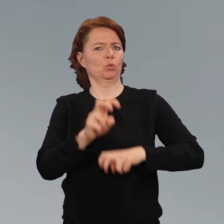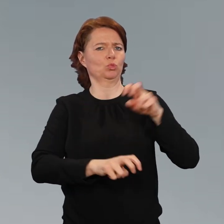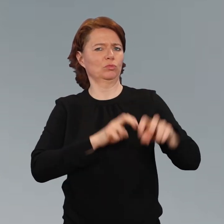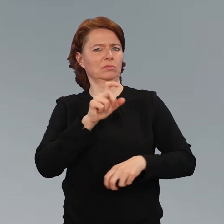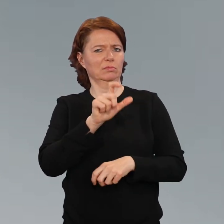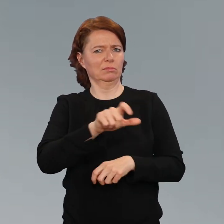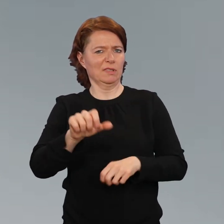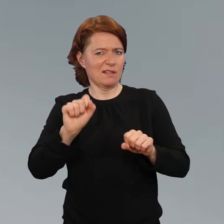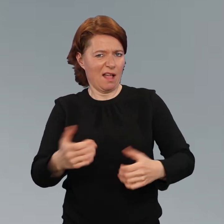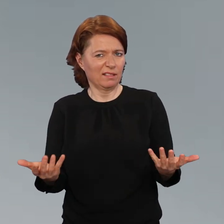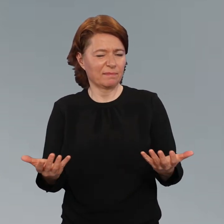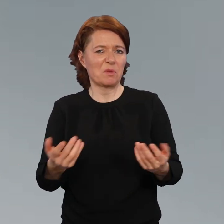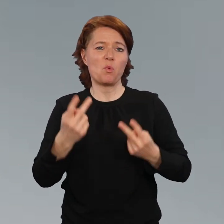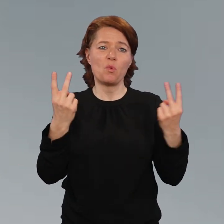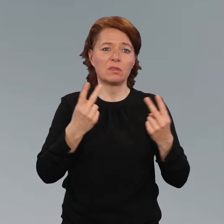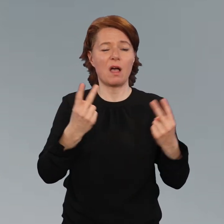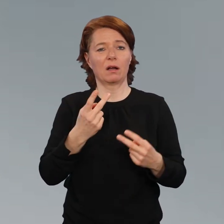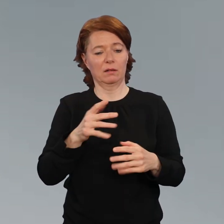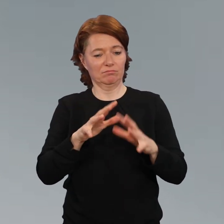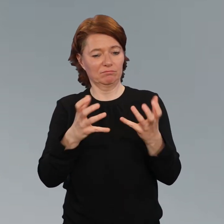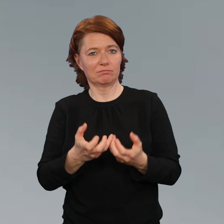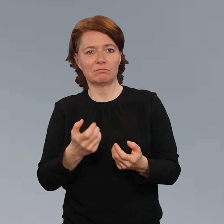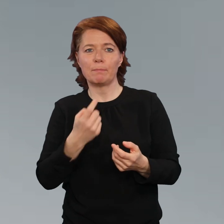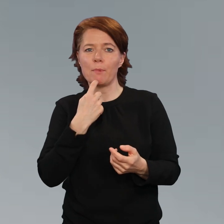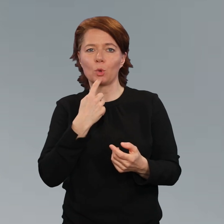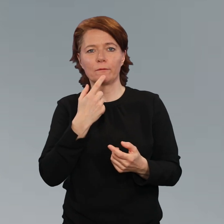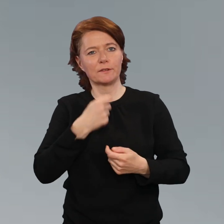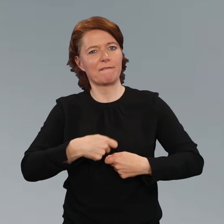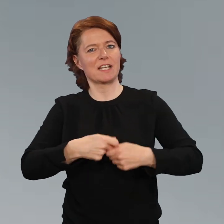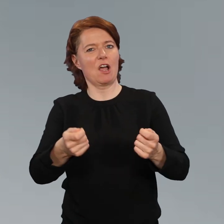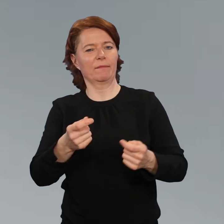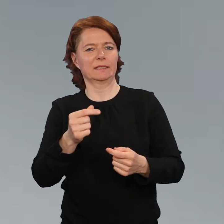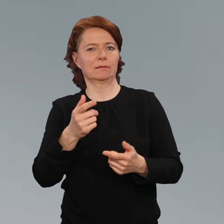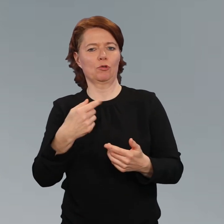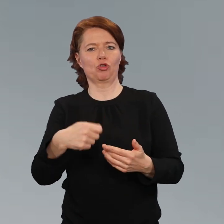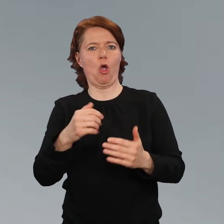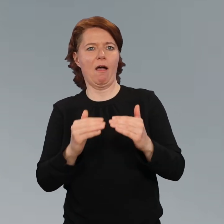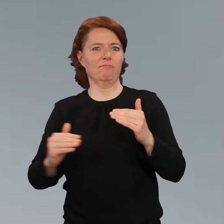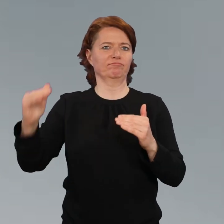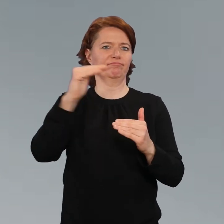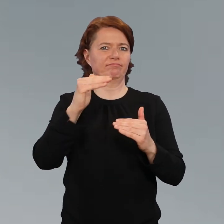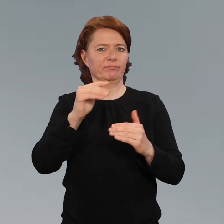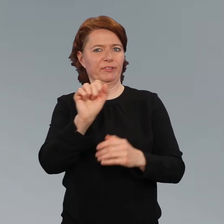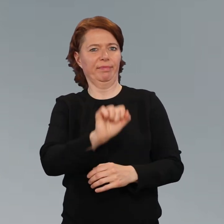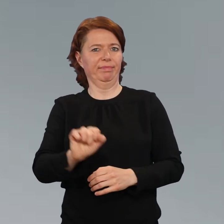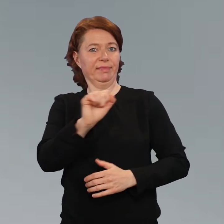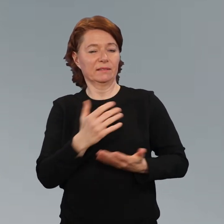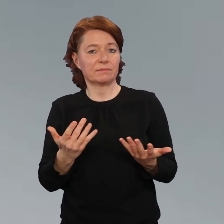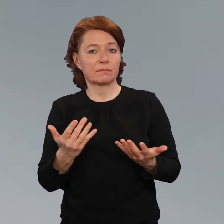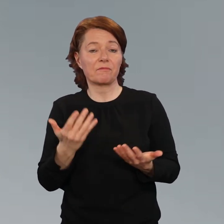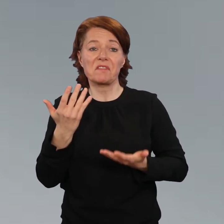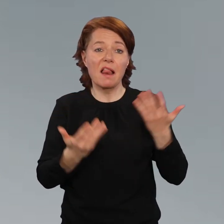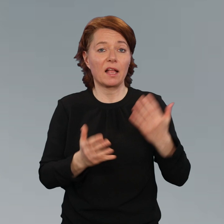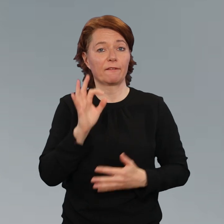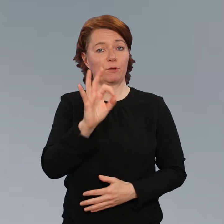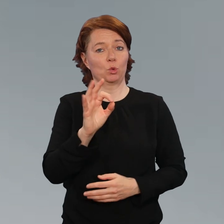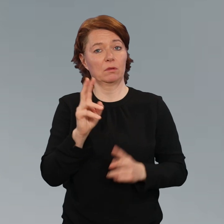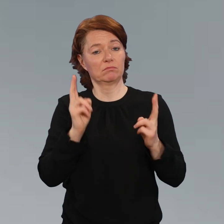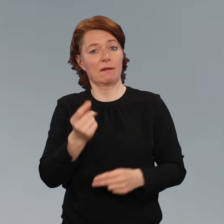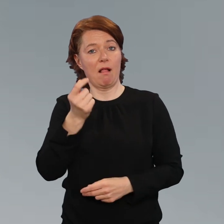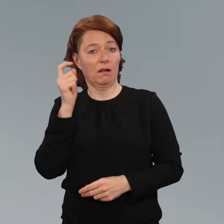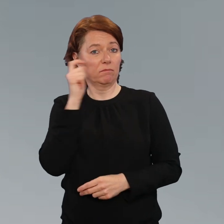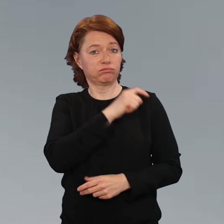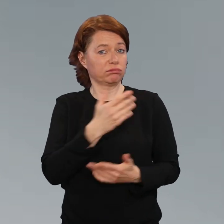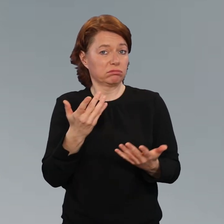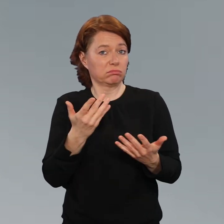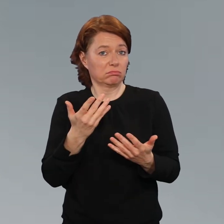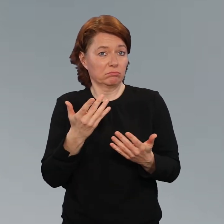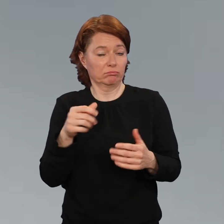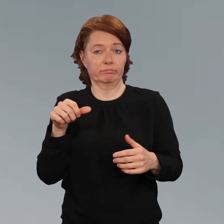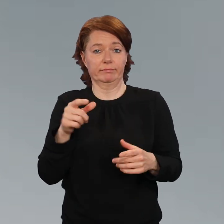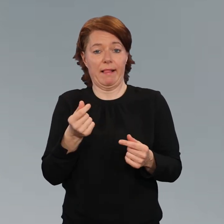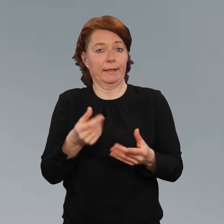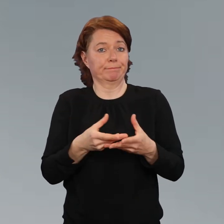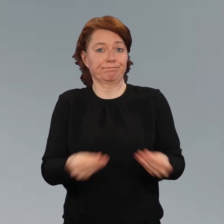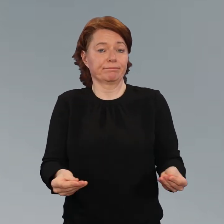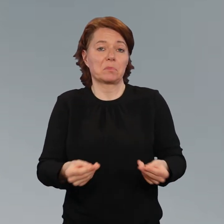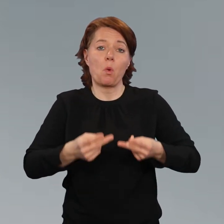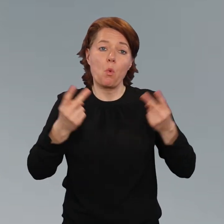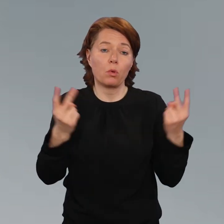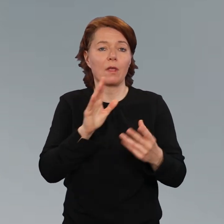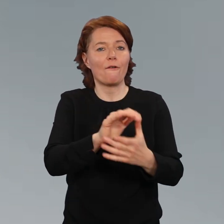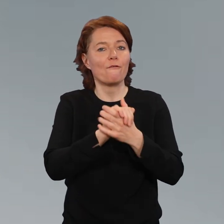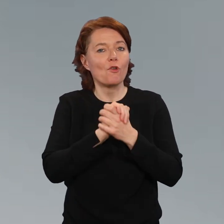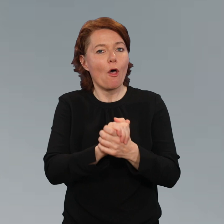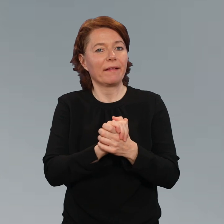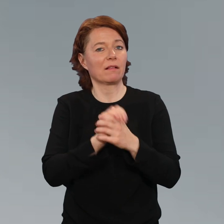ausgenutzt werden, um Produkte überteuert zu verkaufen. Das ist nicht nur schlecht für den Geldbeutel, sondern gefährdet